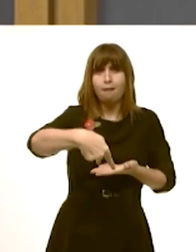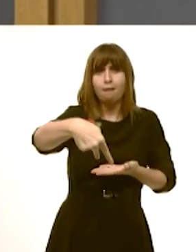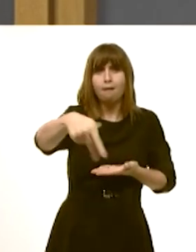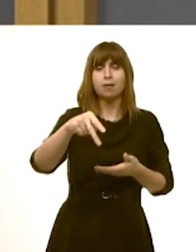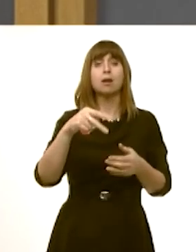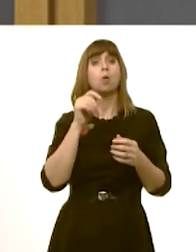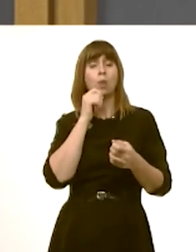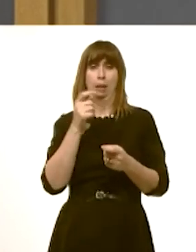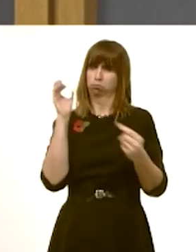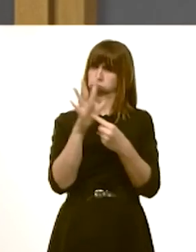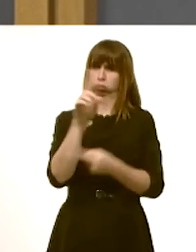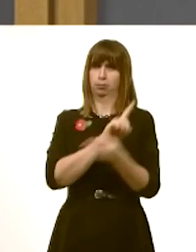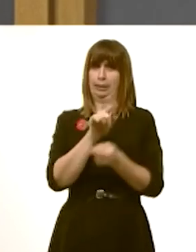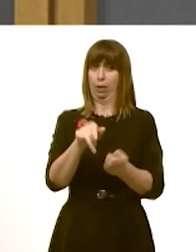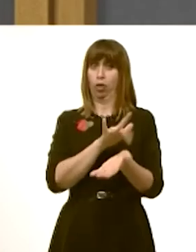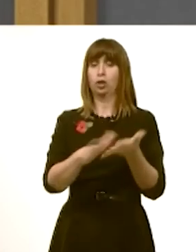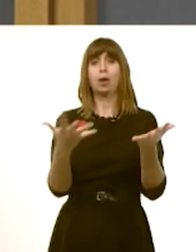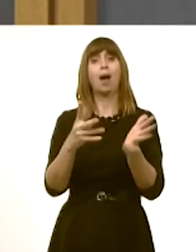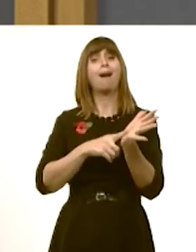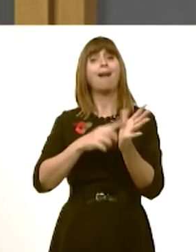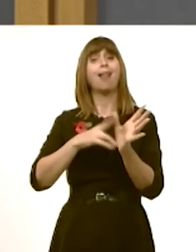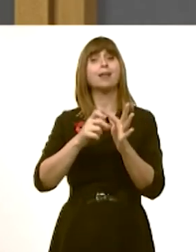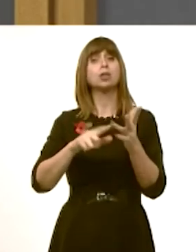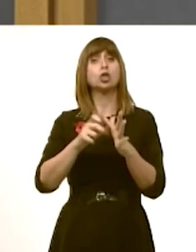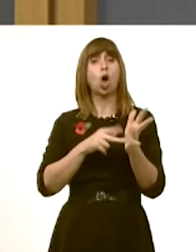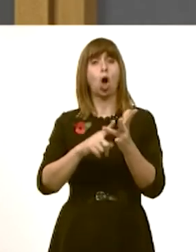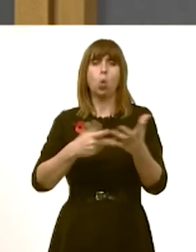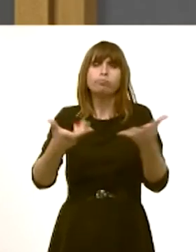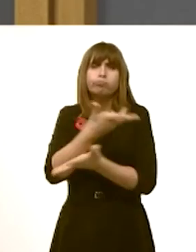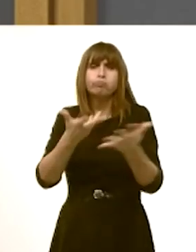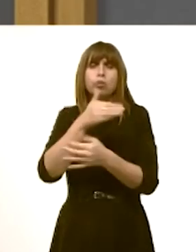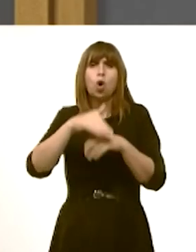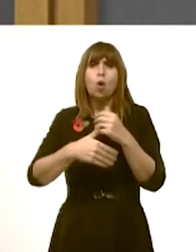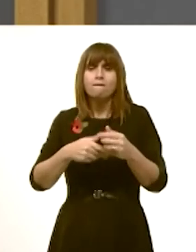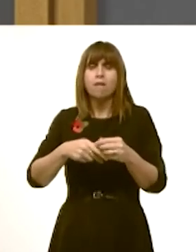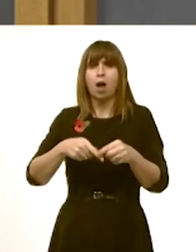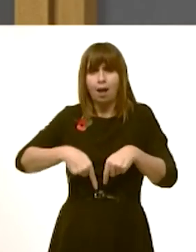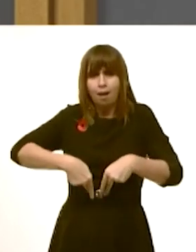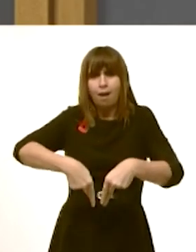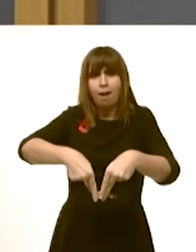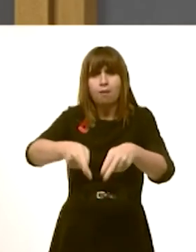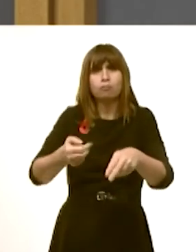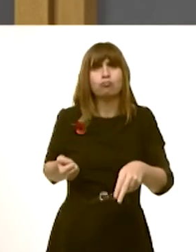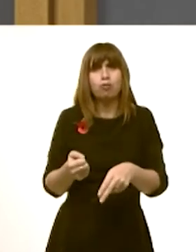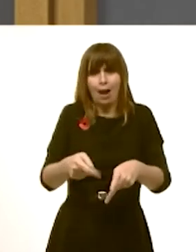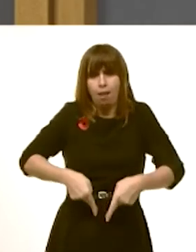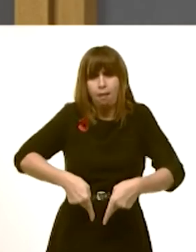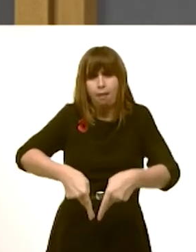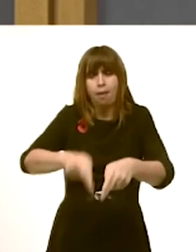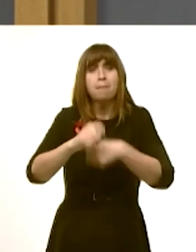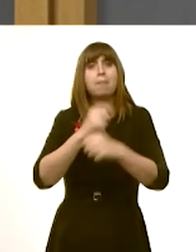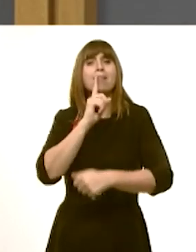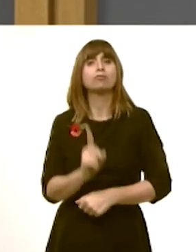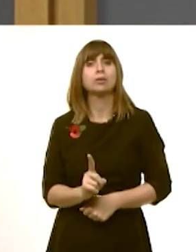ac ni wnaeth y Prif Weinidog ateb y cwestiwn hwnnw, ond rwyín siwr y caf barhau ‚ír drafodaeth honno efoír Gweinidog dros drafnidiaeth.